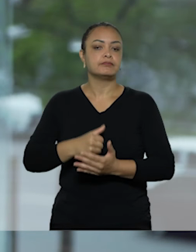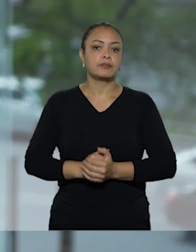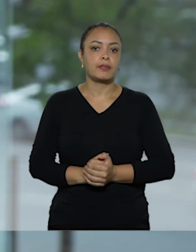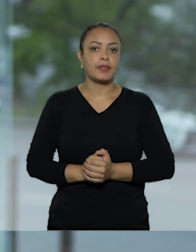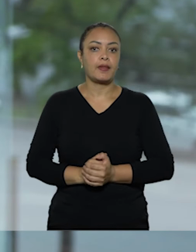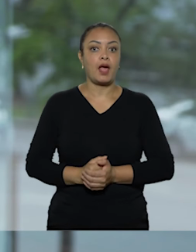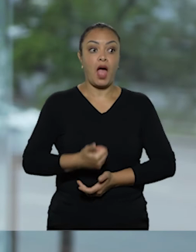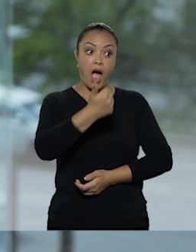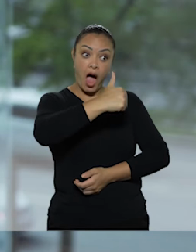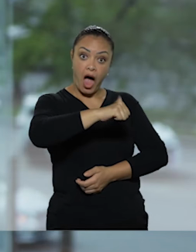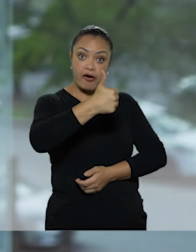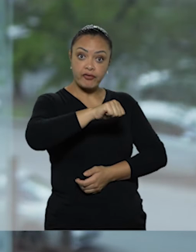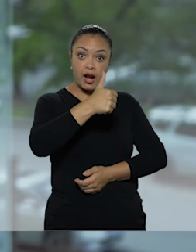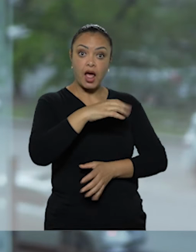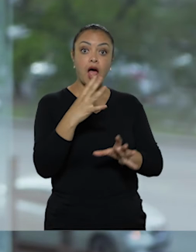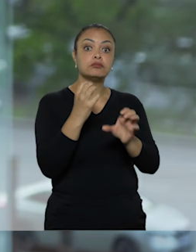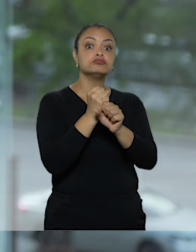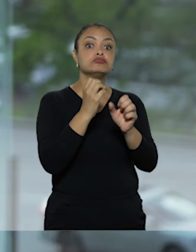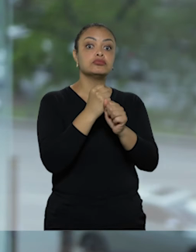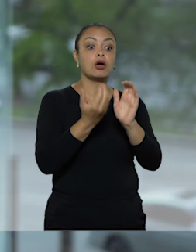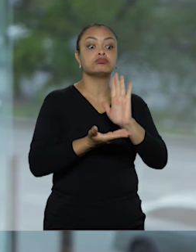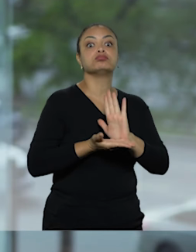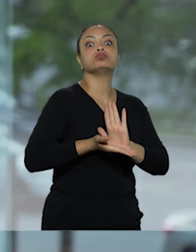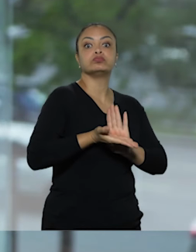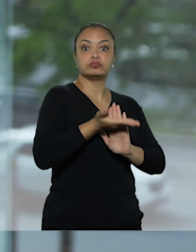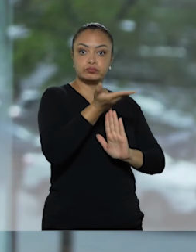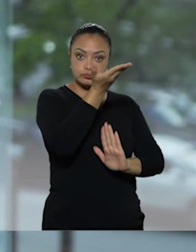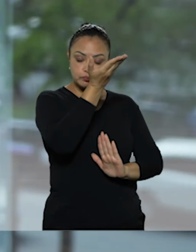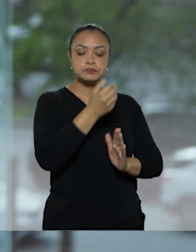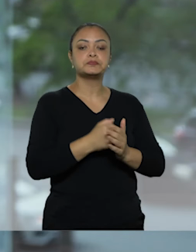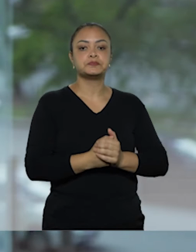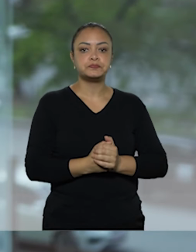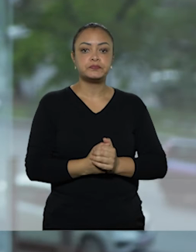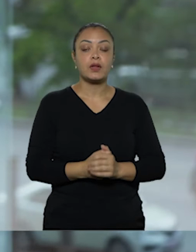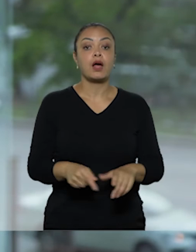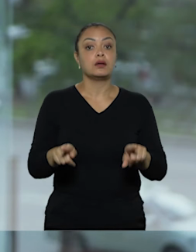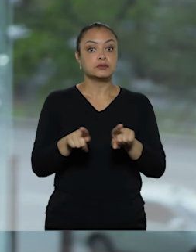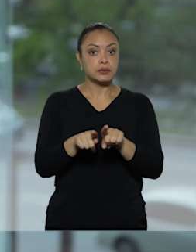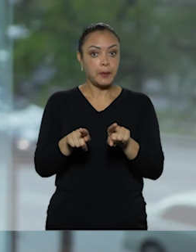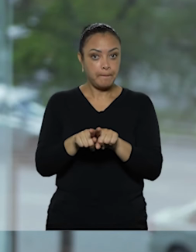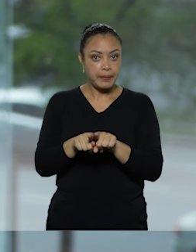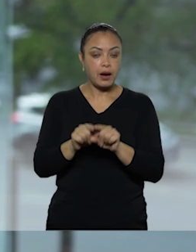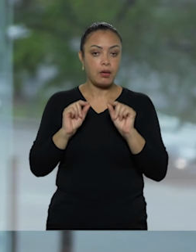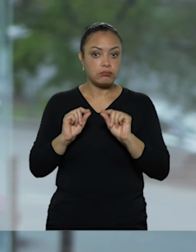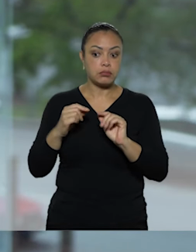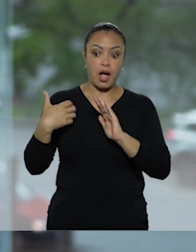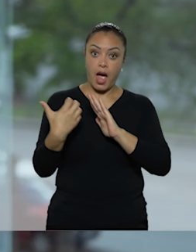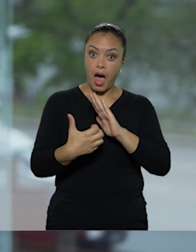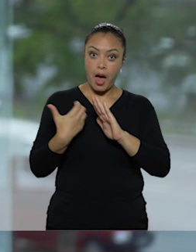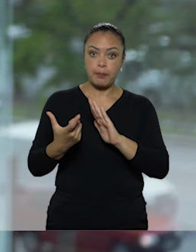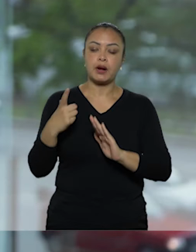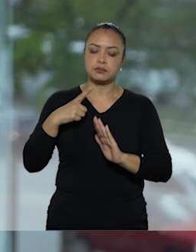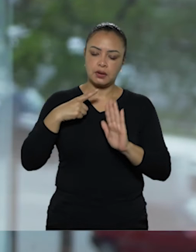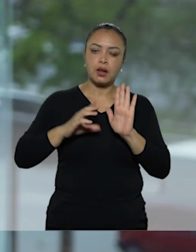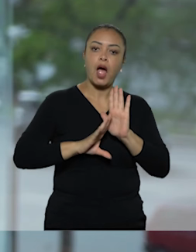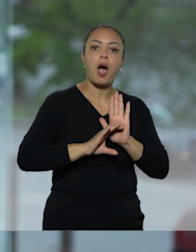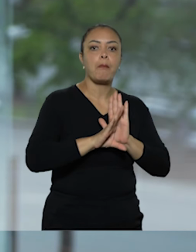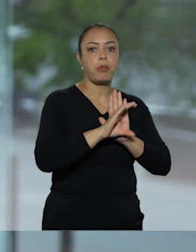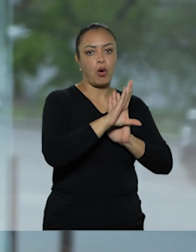na maioria das vezes com nota alta por agências de classificação de risco e normalmente são empresas listadas em bolsa.